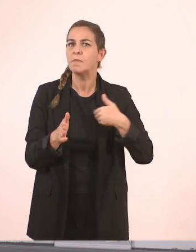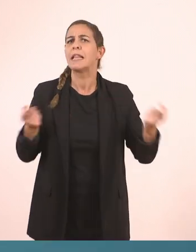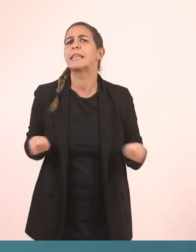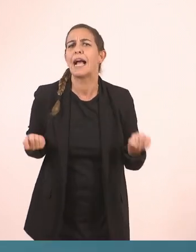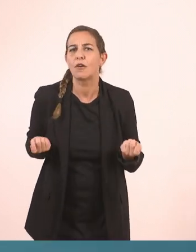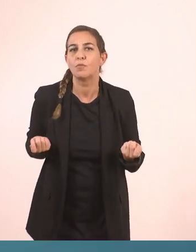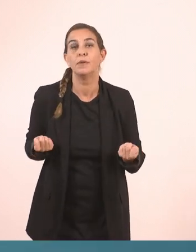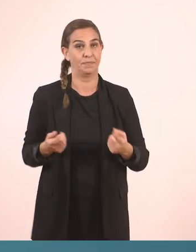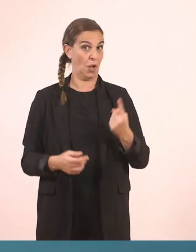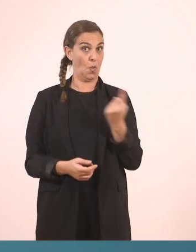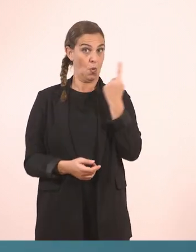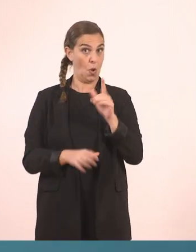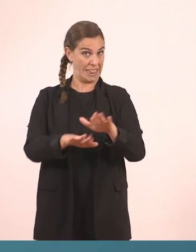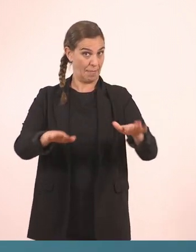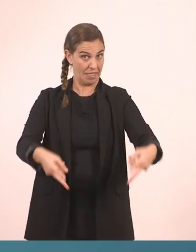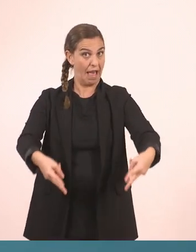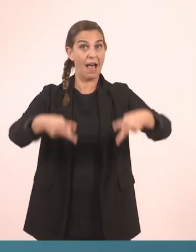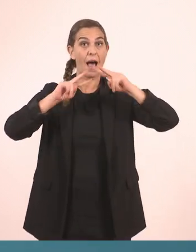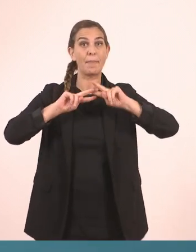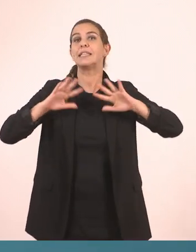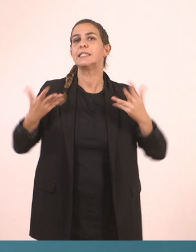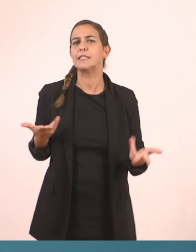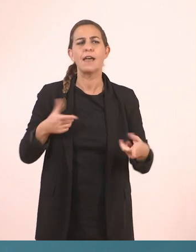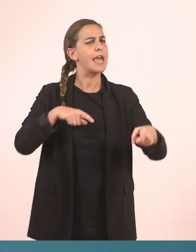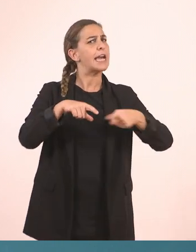Χριστούγεννα; Χριστούγεννα - χριστουγεννιάτικο δέντρο.